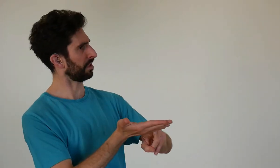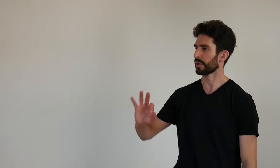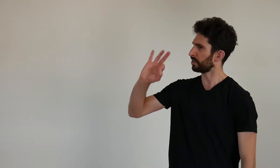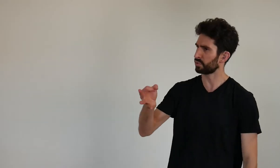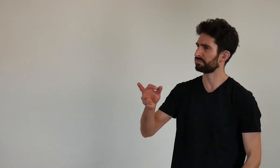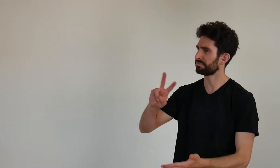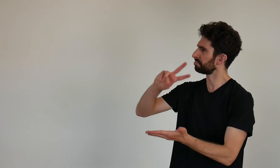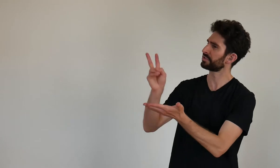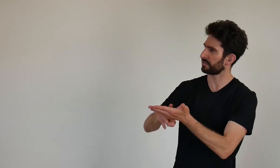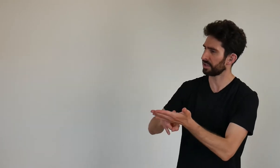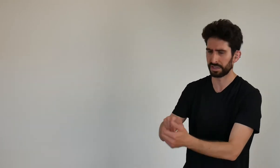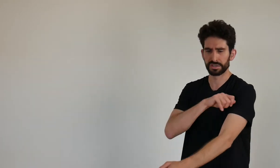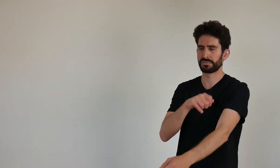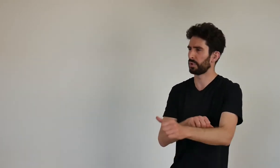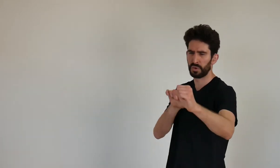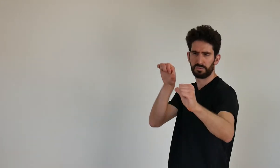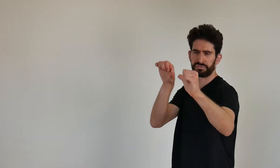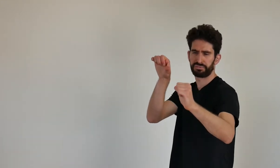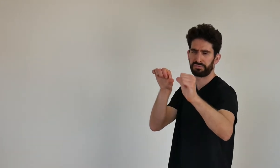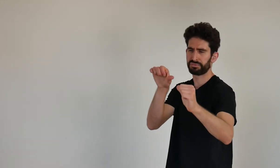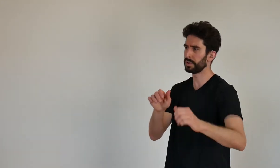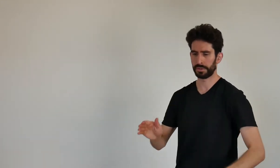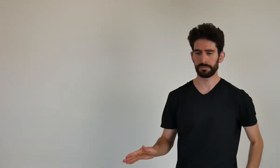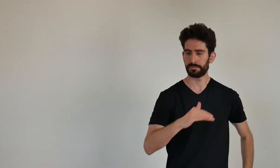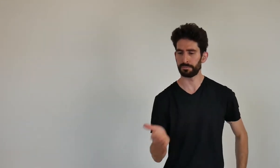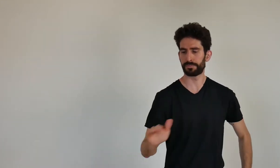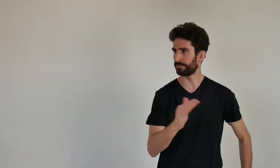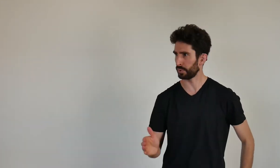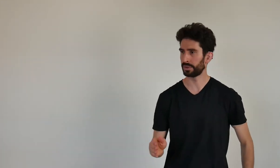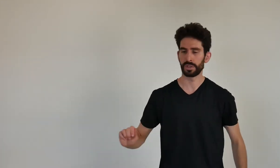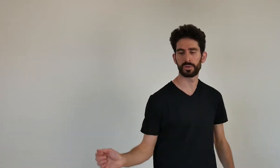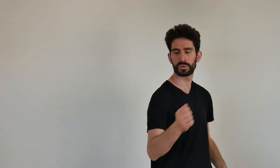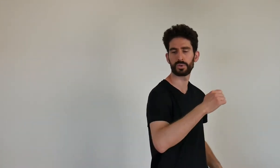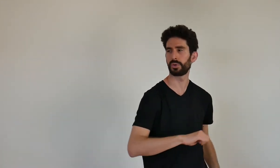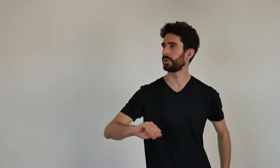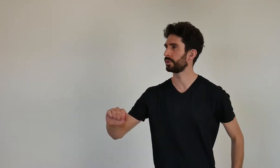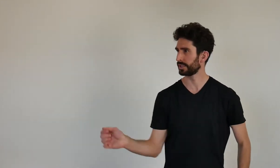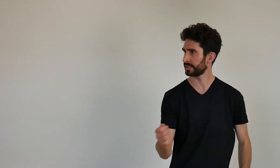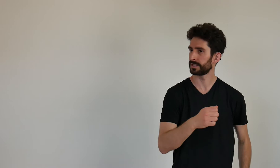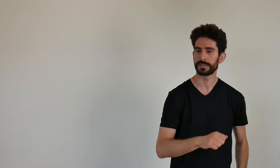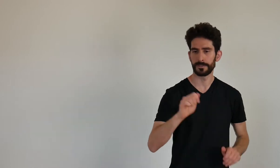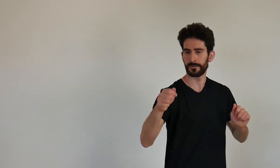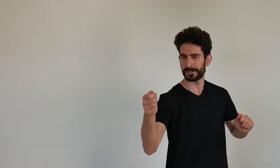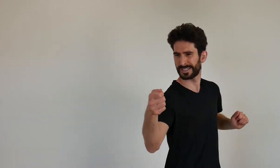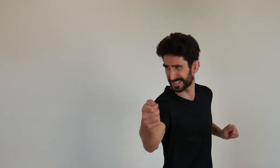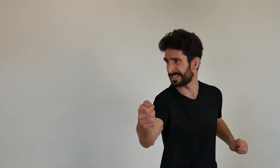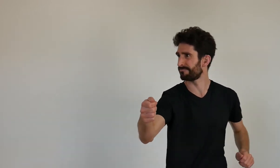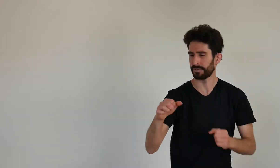Oui, c'est vrai. Surtout pour les sports comme le ping-pong, le tennis, l'escrime,